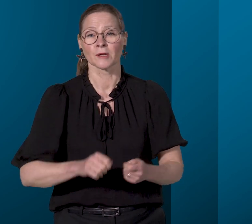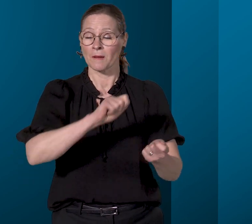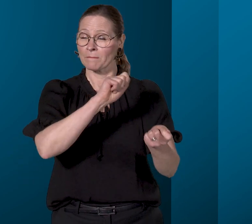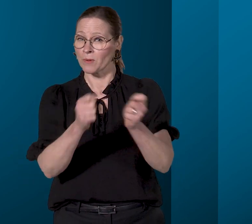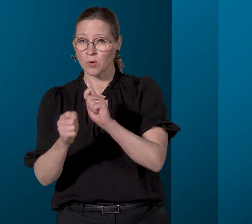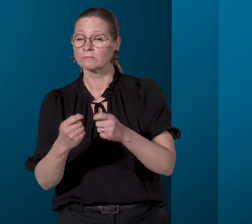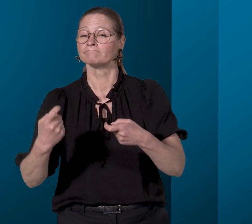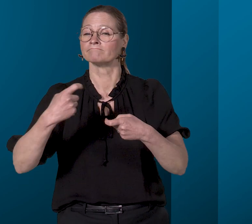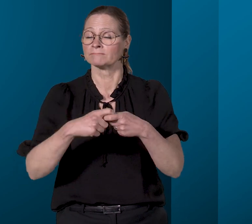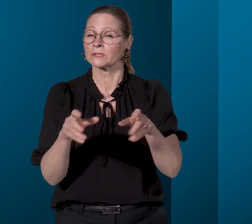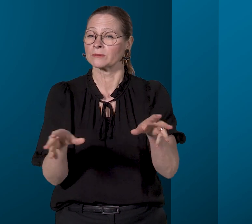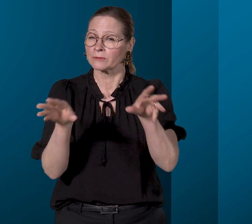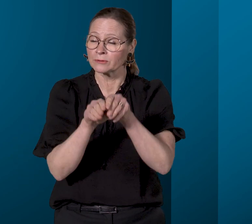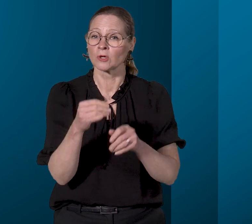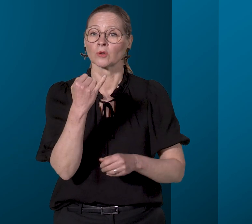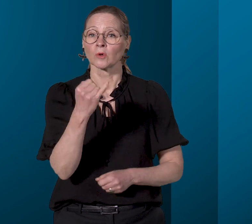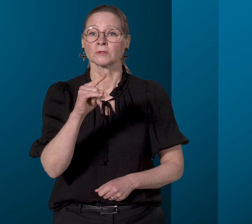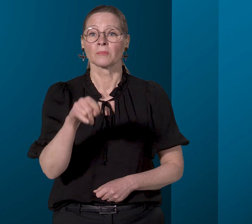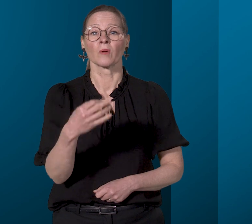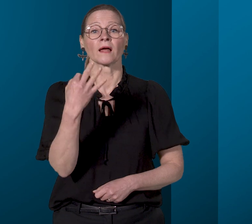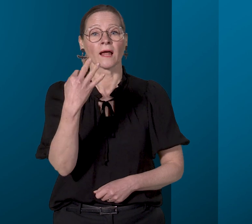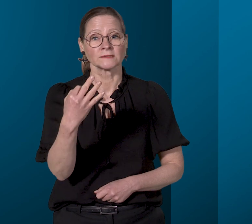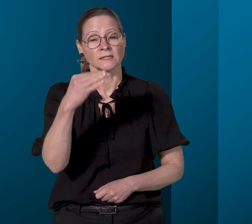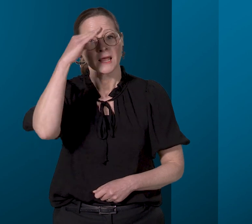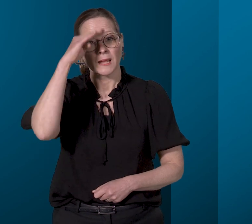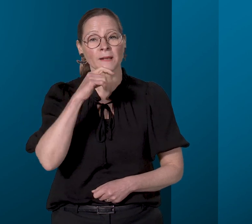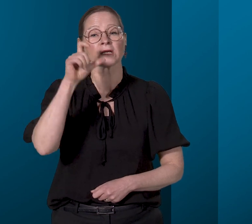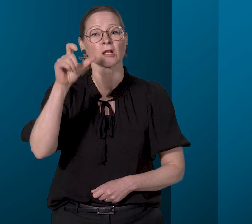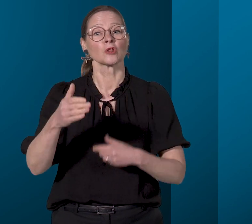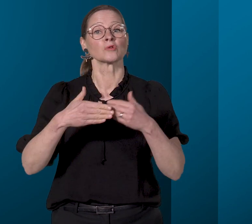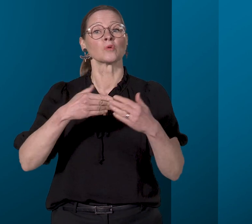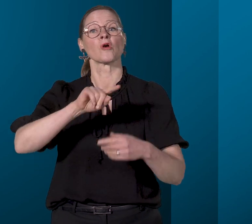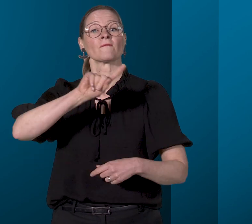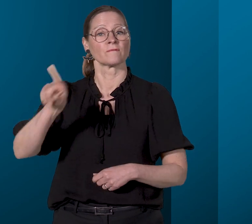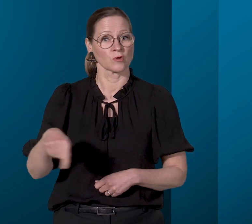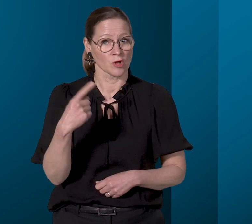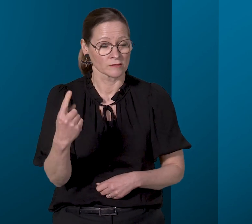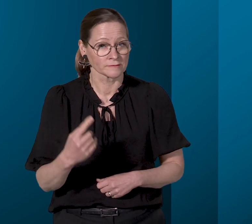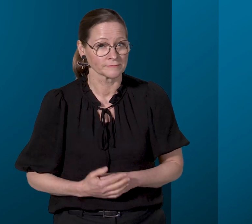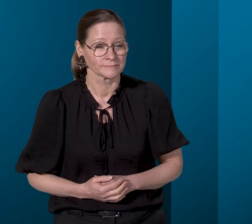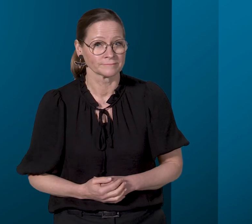Muutokset koskevat yhteensä 6,8 henkilötyövuotta.